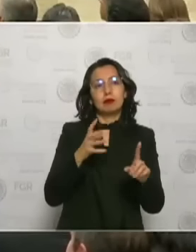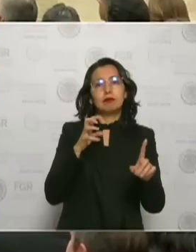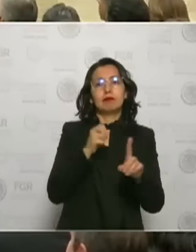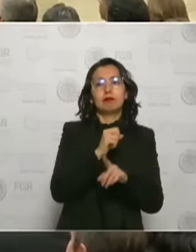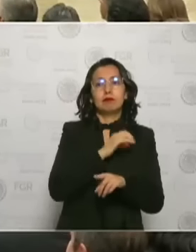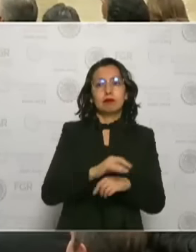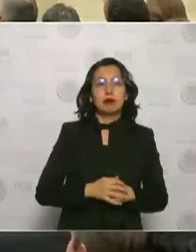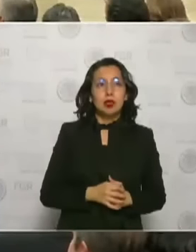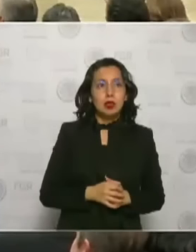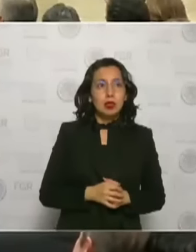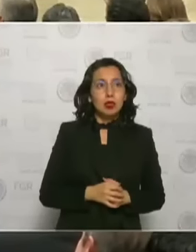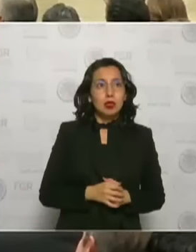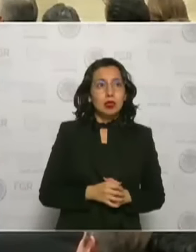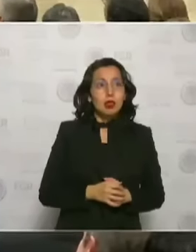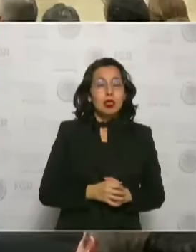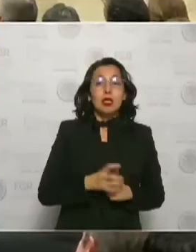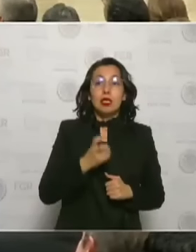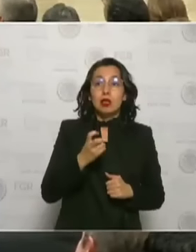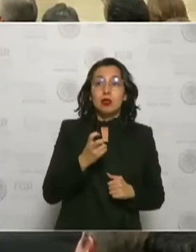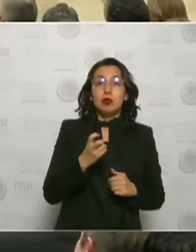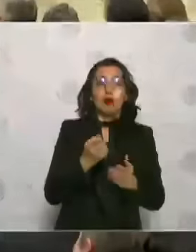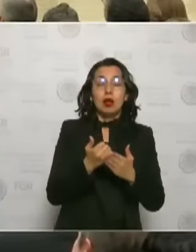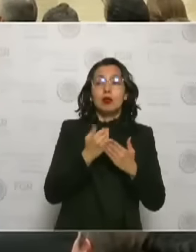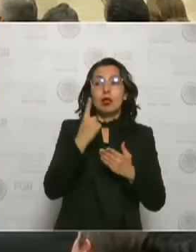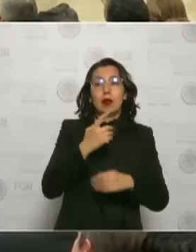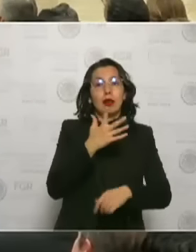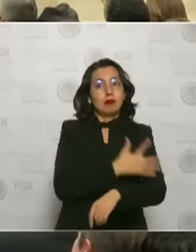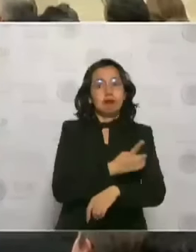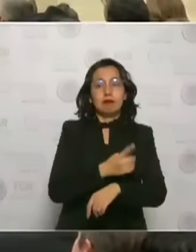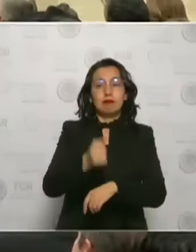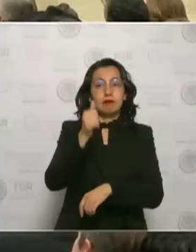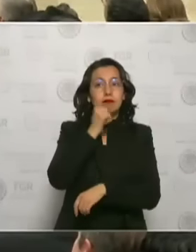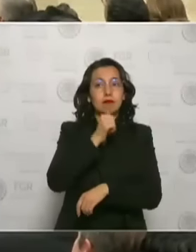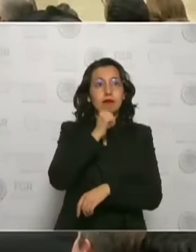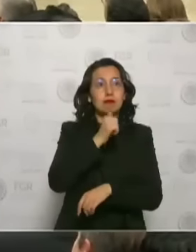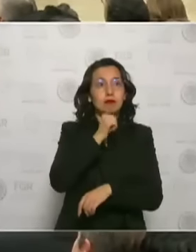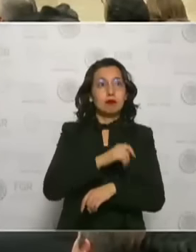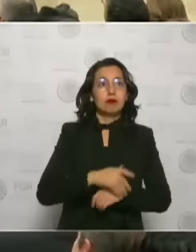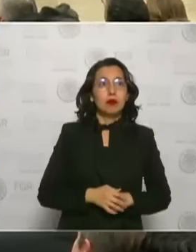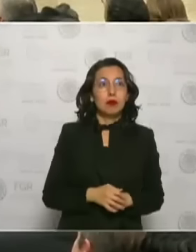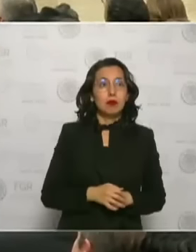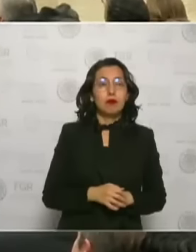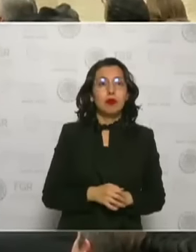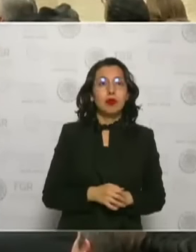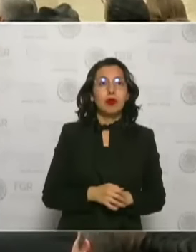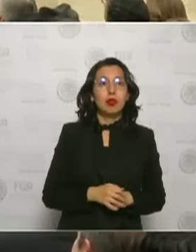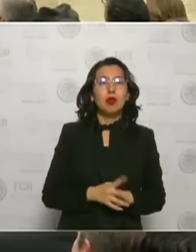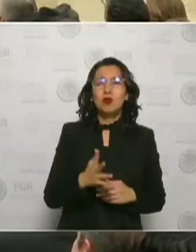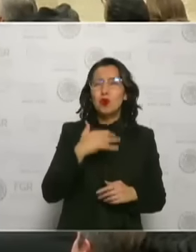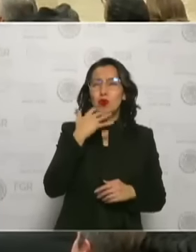Aseguran una cadena de custodia transparente y auditable. La prevención eficaz de la corrupción